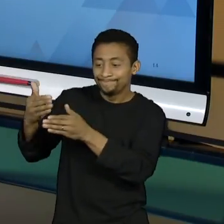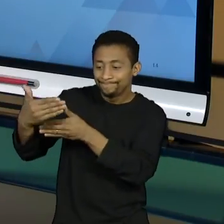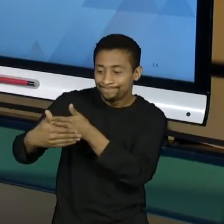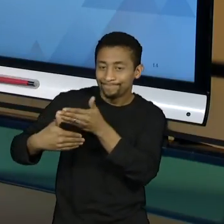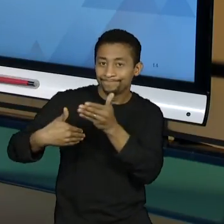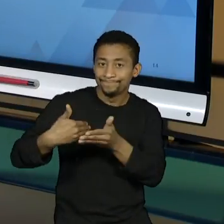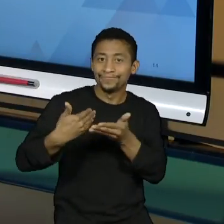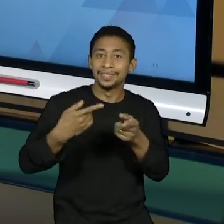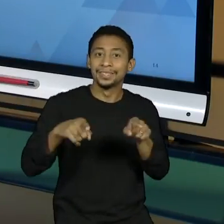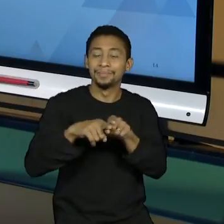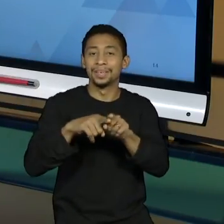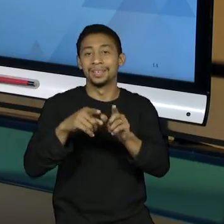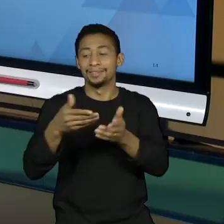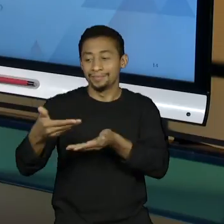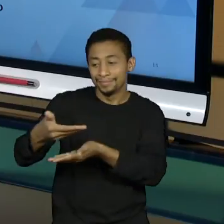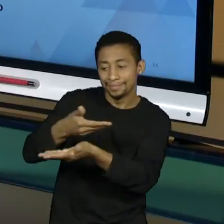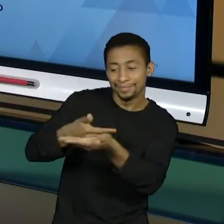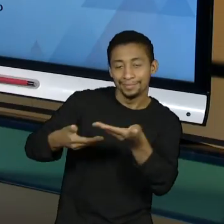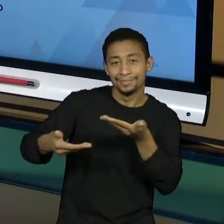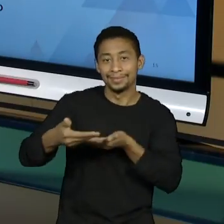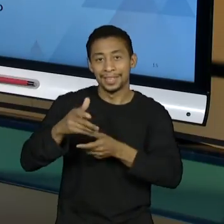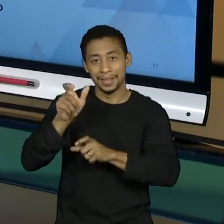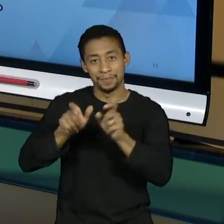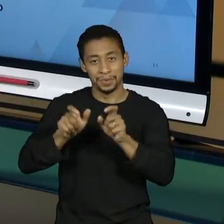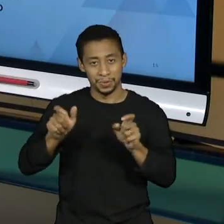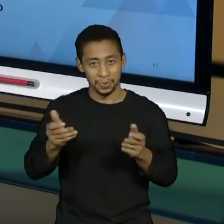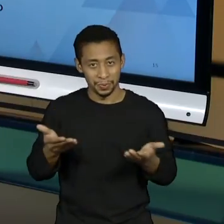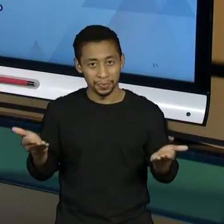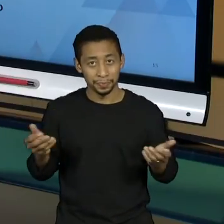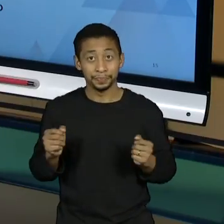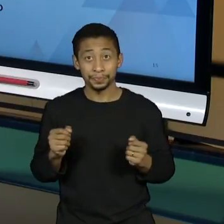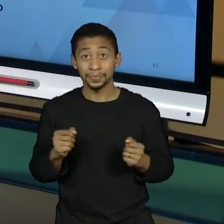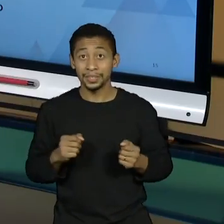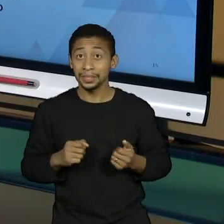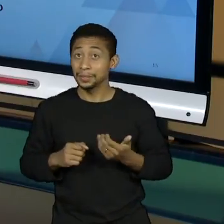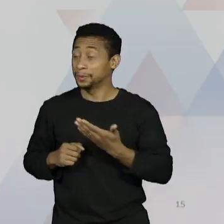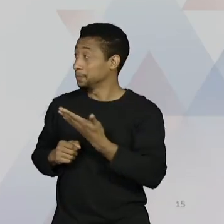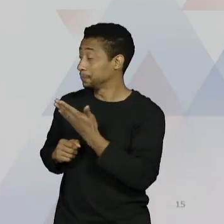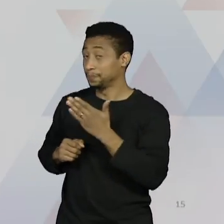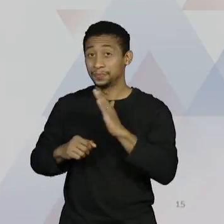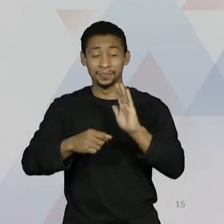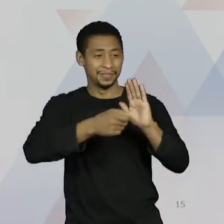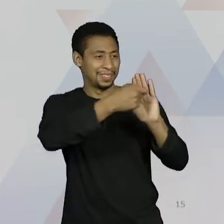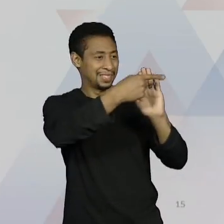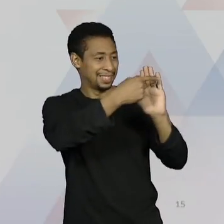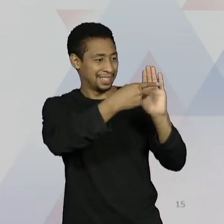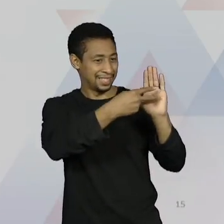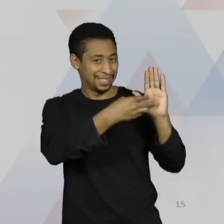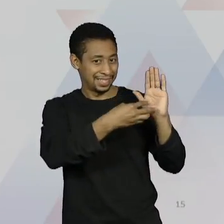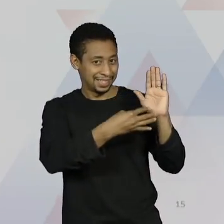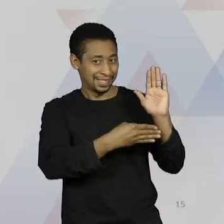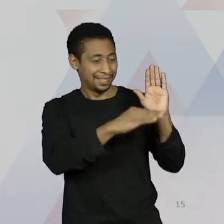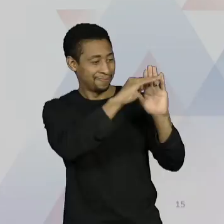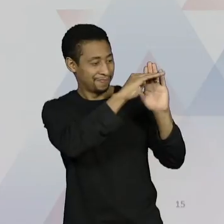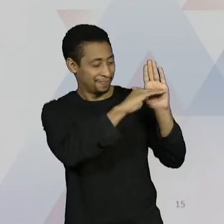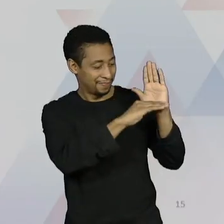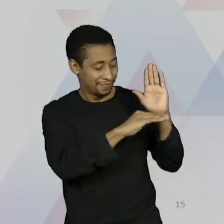ENTRE AS PESSOAS. NO CRONOGRAMA DE ATIVIDADES AQUI, A GENTE TEM, DEPOIS DO MÓDULO 7, O MÓDULO 8 QUE É